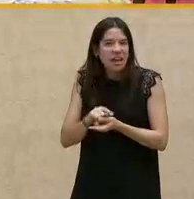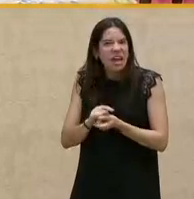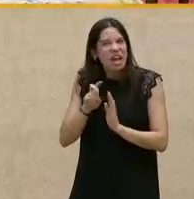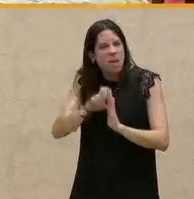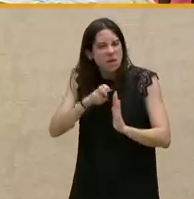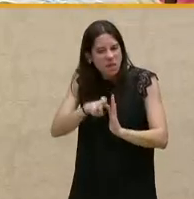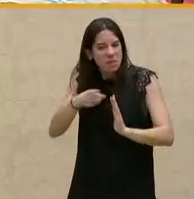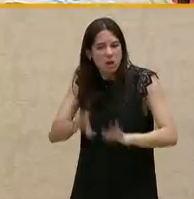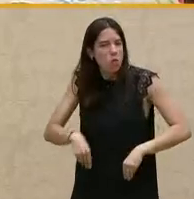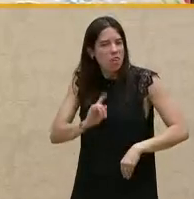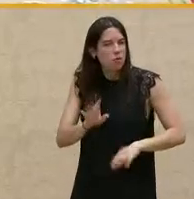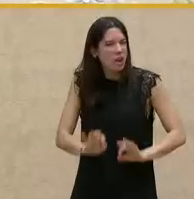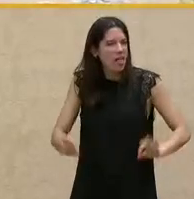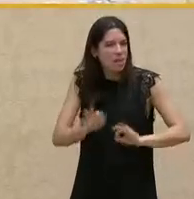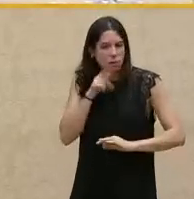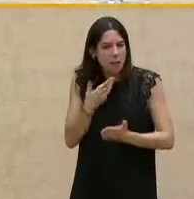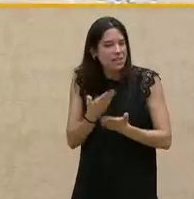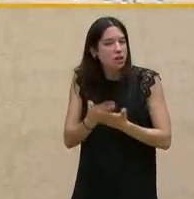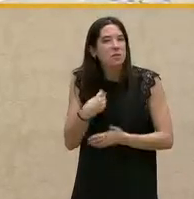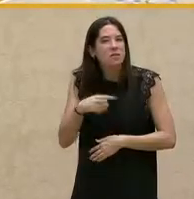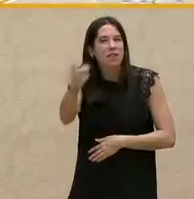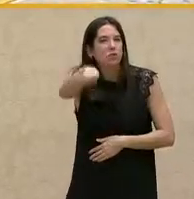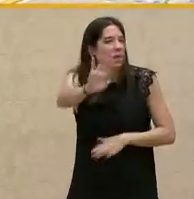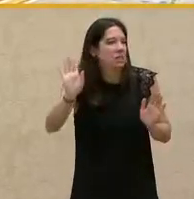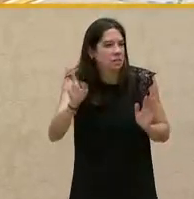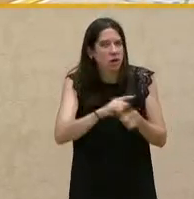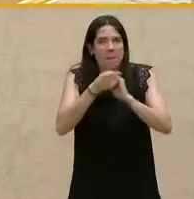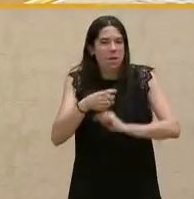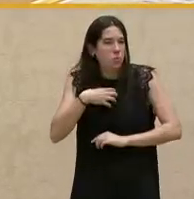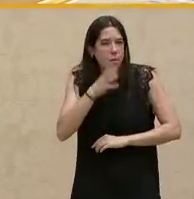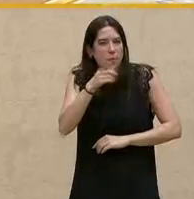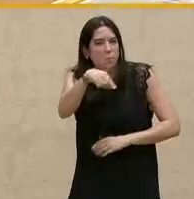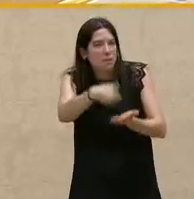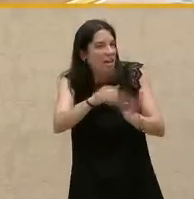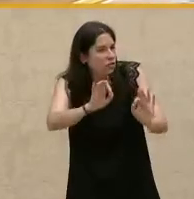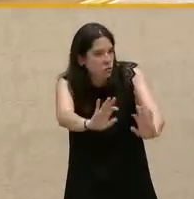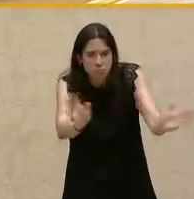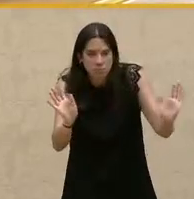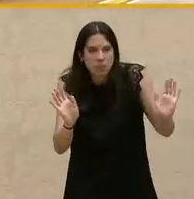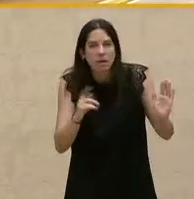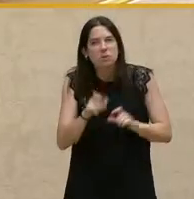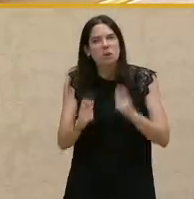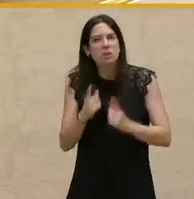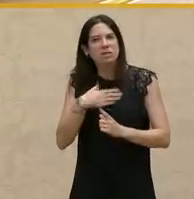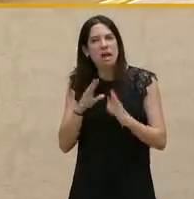porque era lo que ustedes pedían, había gente que quería poner no cencenso, una estadística.